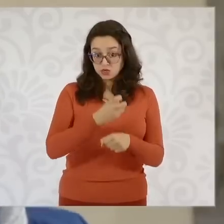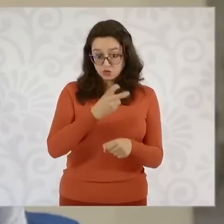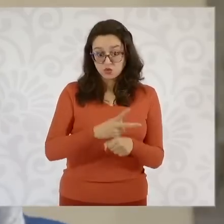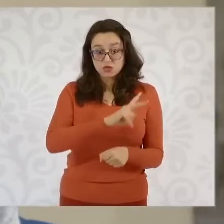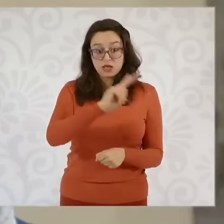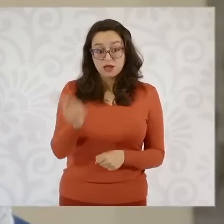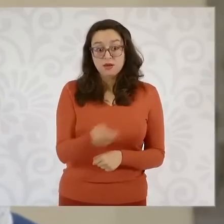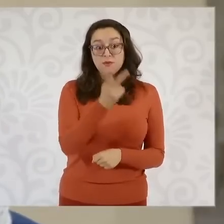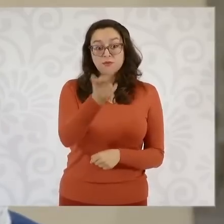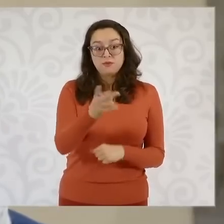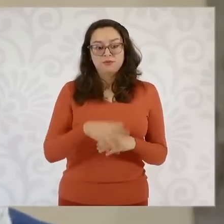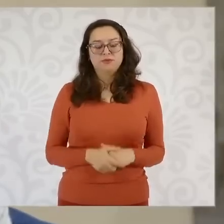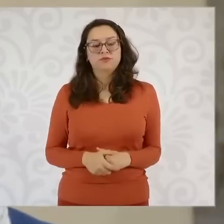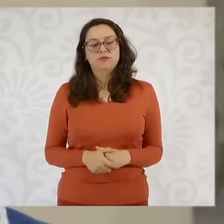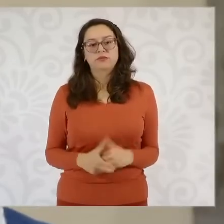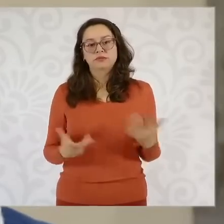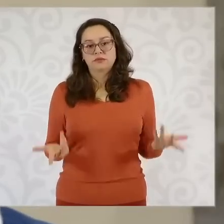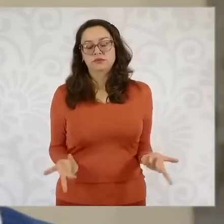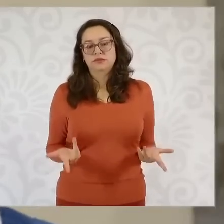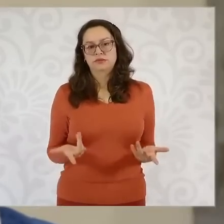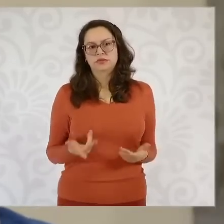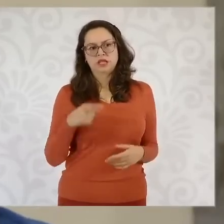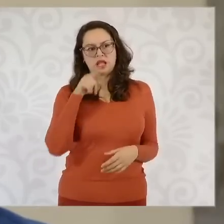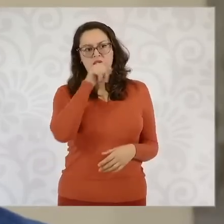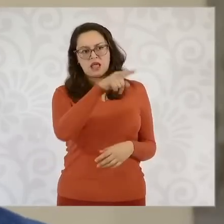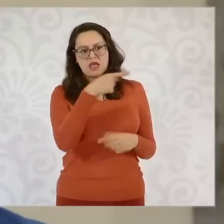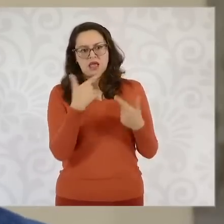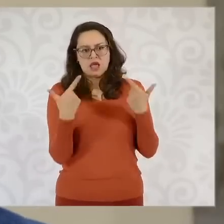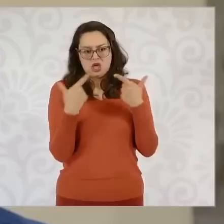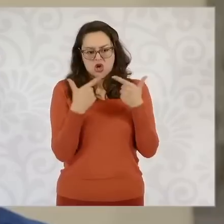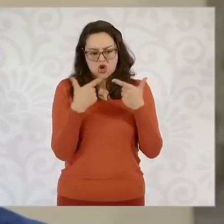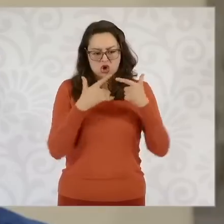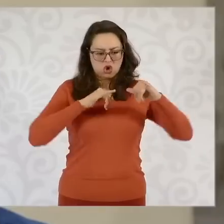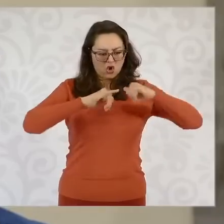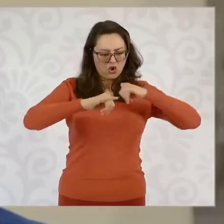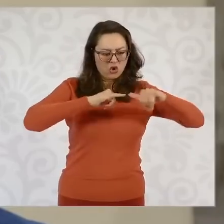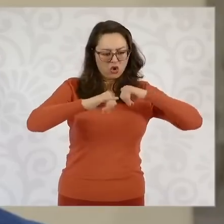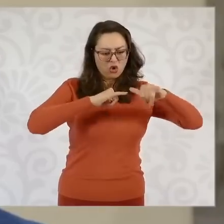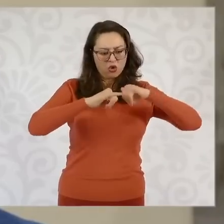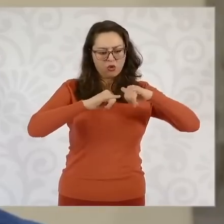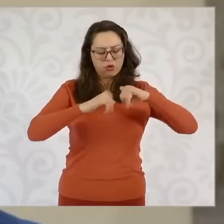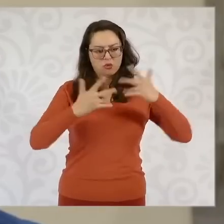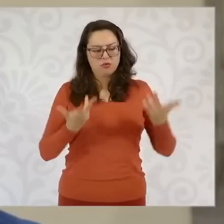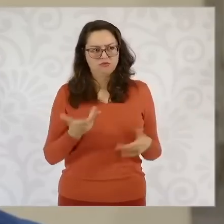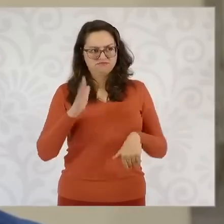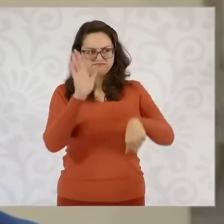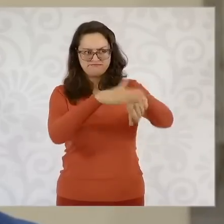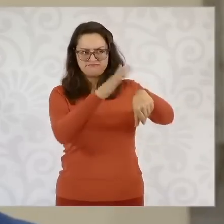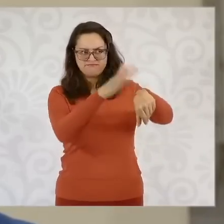a gogu mencionó la semana pasada que no se iba a mostrar el la respuesta de Google la